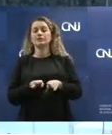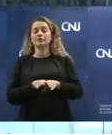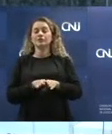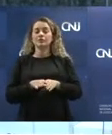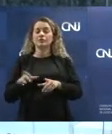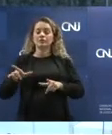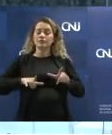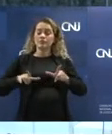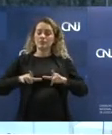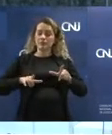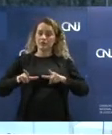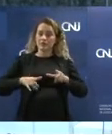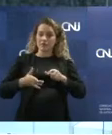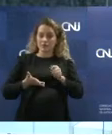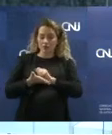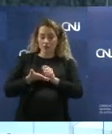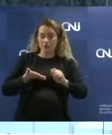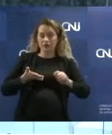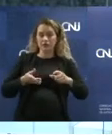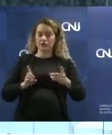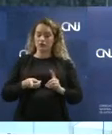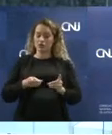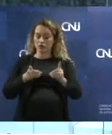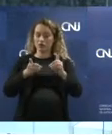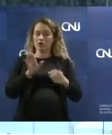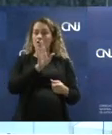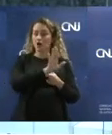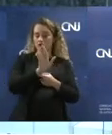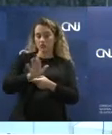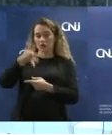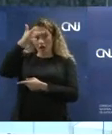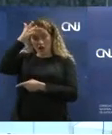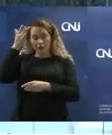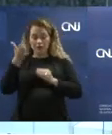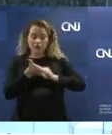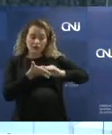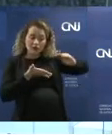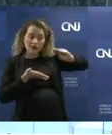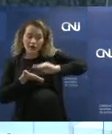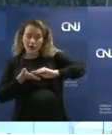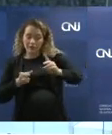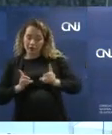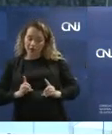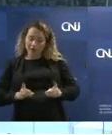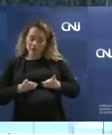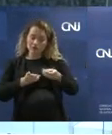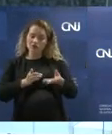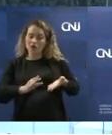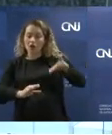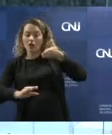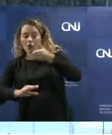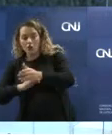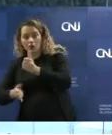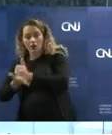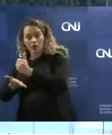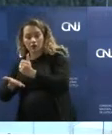permitirá ao cidadão encaminhar digitalmente um documento para o cartório pela plataforma eNotAssina.com.br